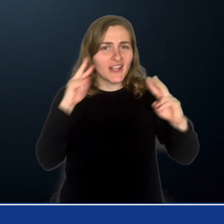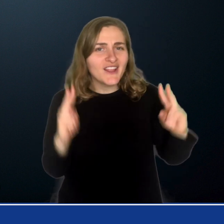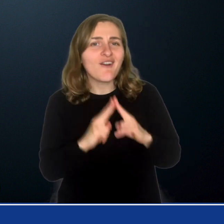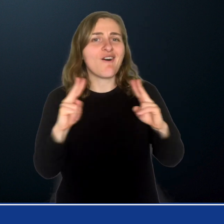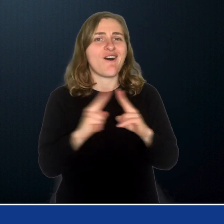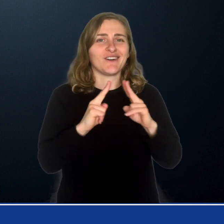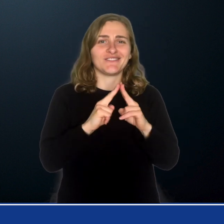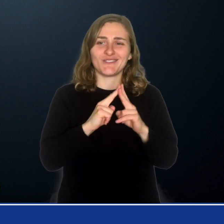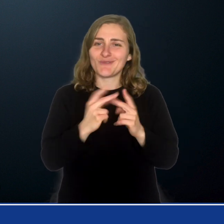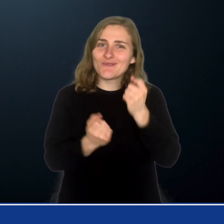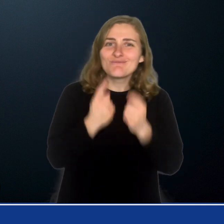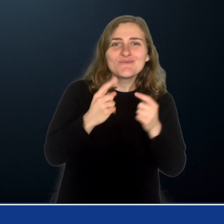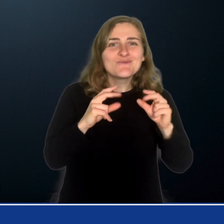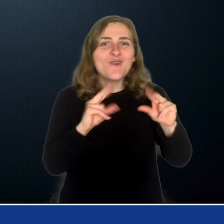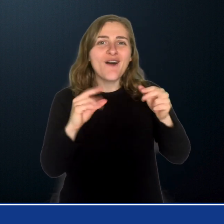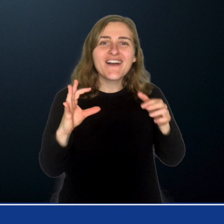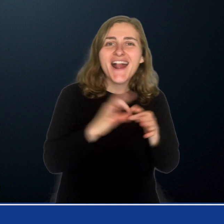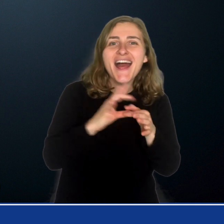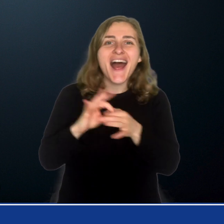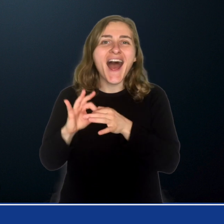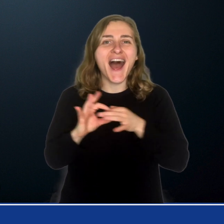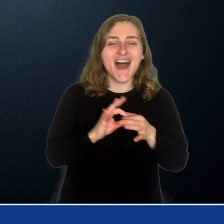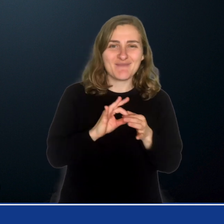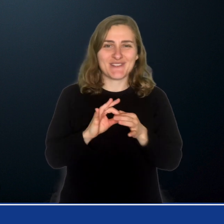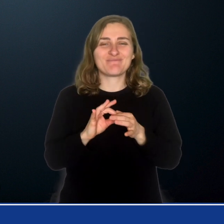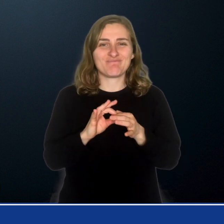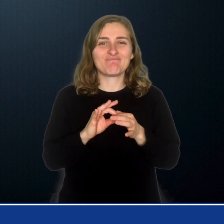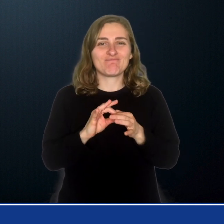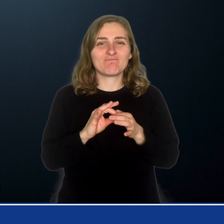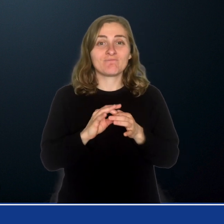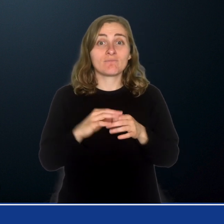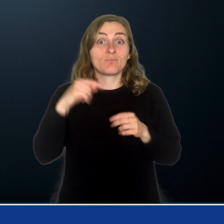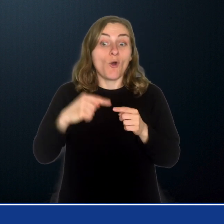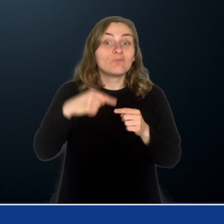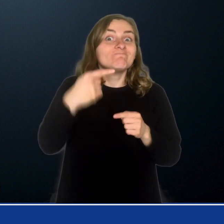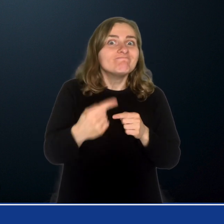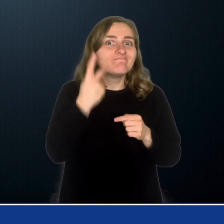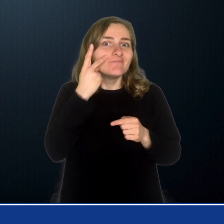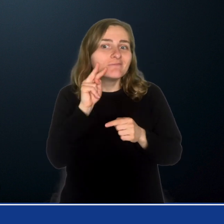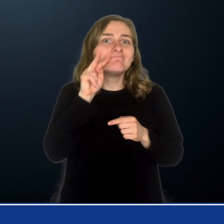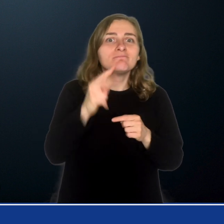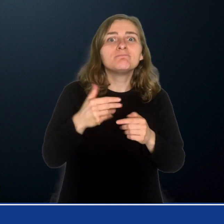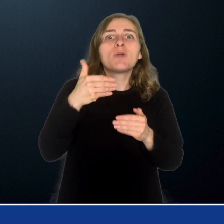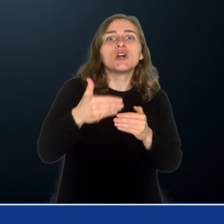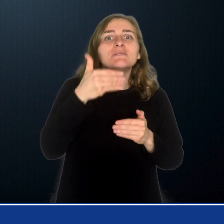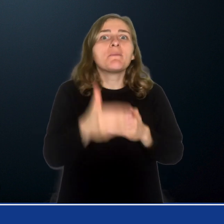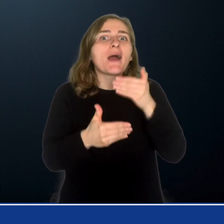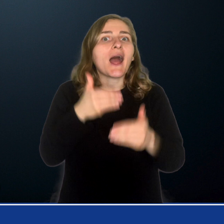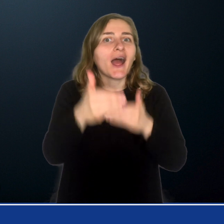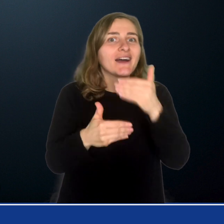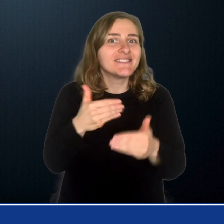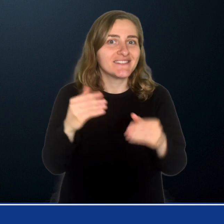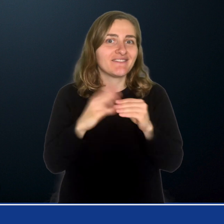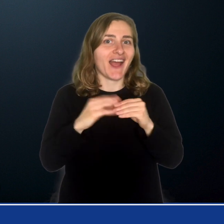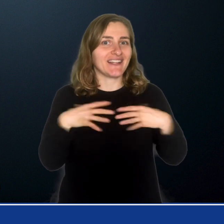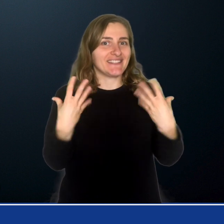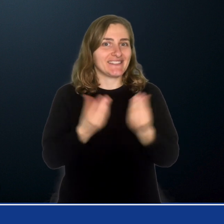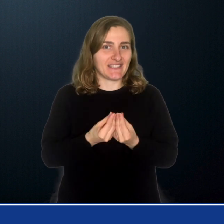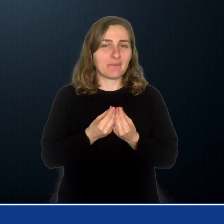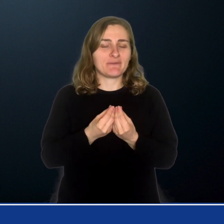racconteremo i nuovi incontri e legami sviluppati lungo il cammino e ci proietteremo sui prossimi passi da compiere insieme.